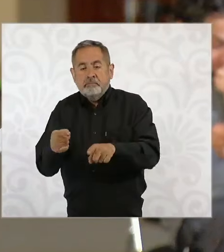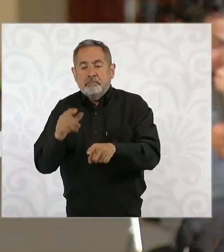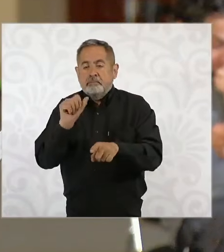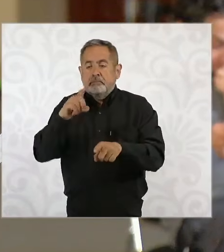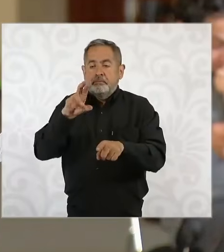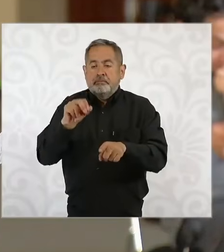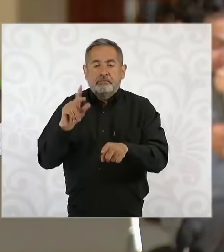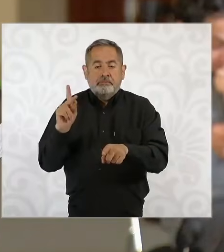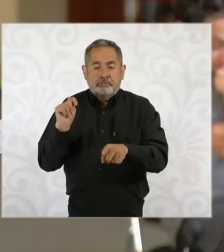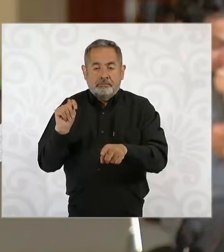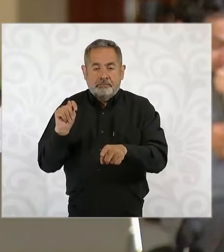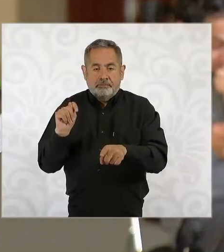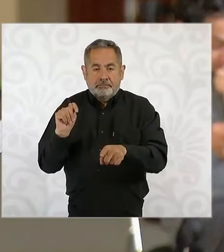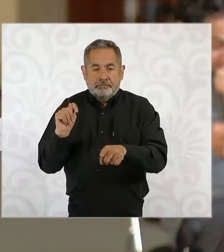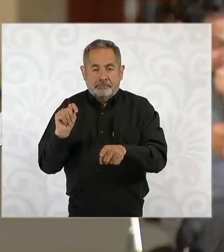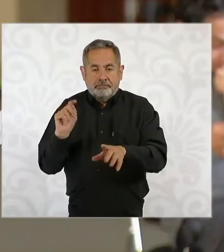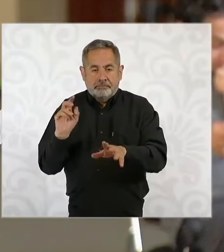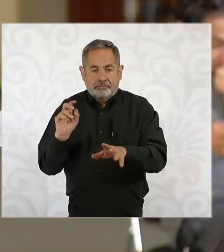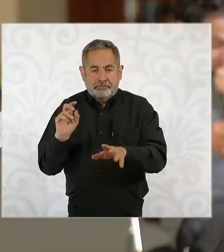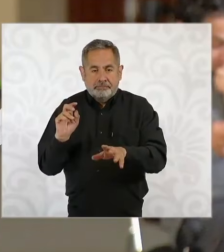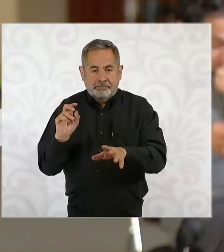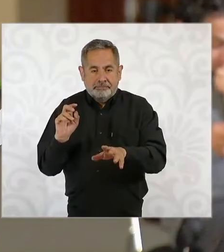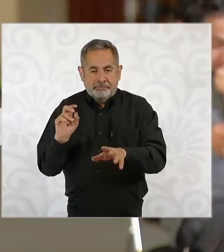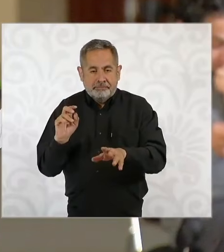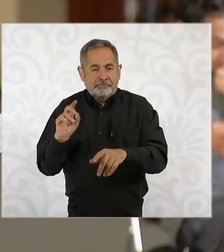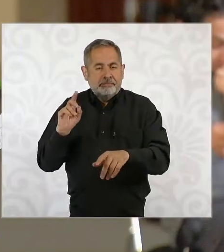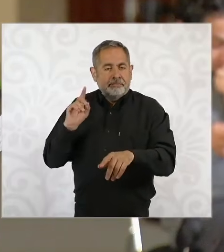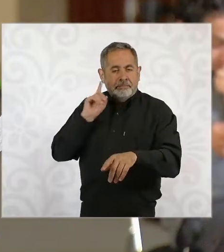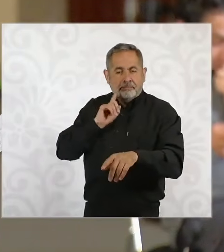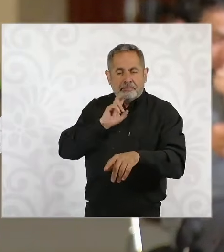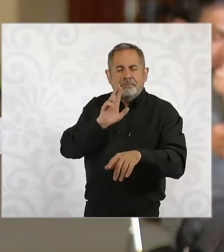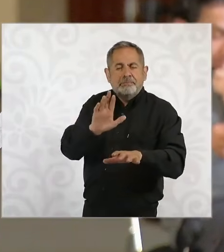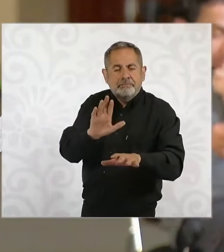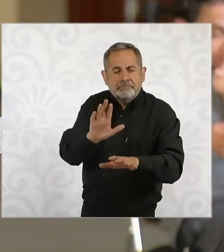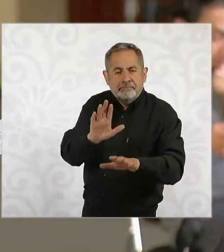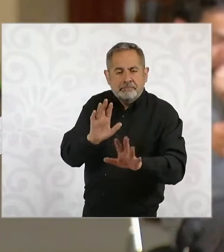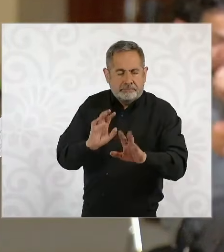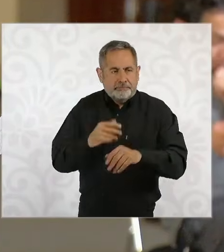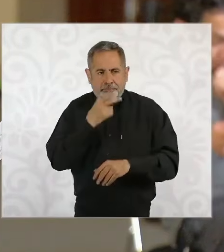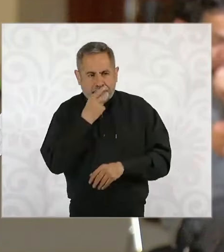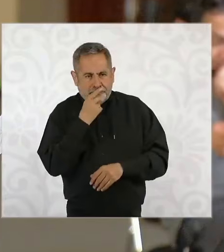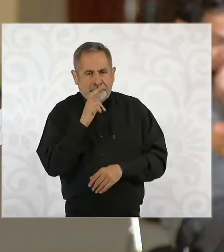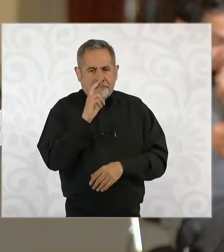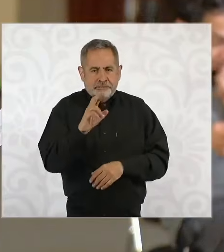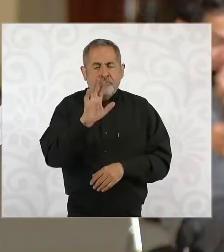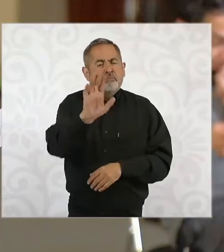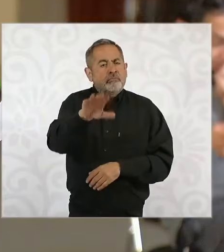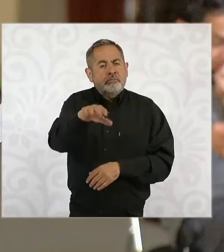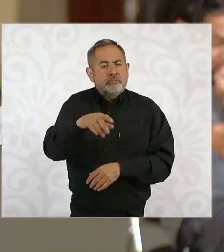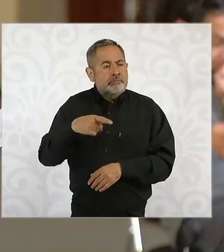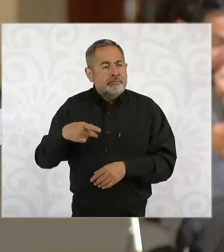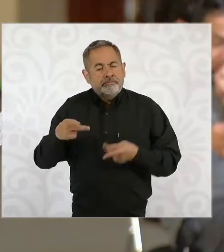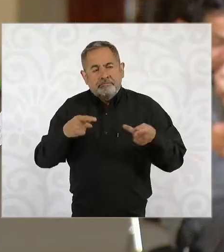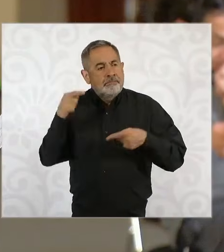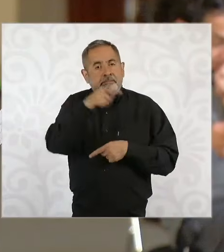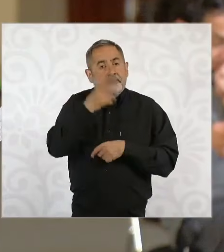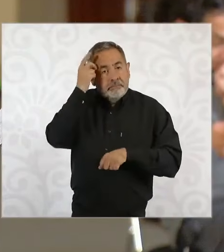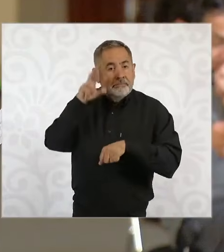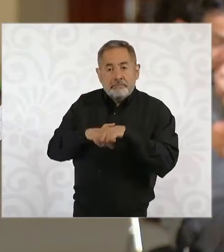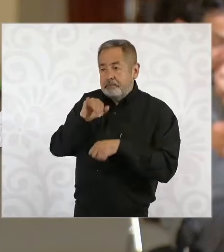Ah. Ah. Pues eh a la gira preparada recientemente en Chihuahua por Soy Robredo, el director del IMS,